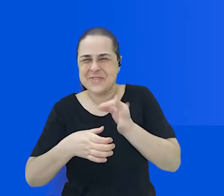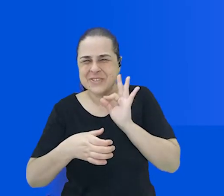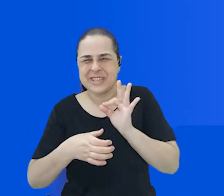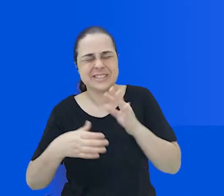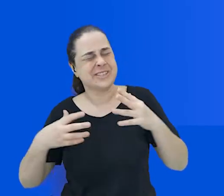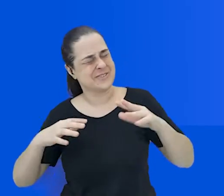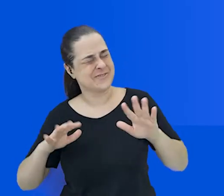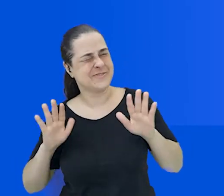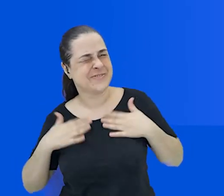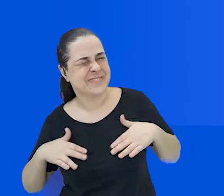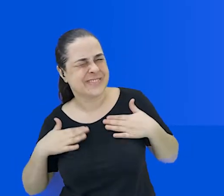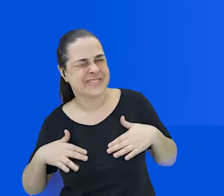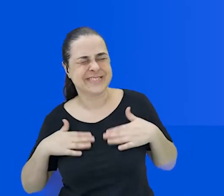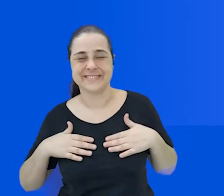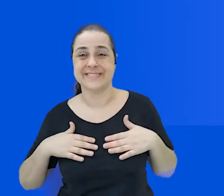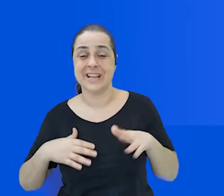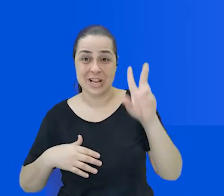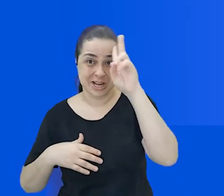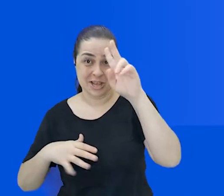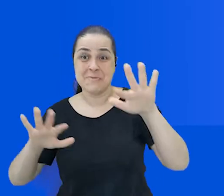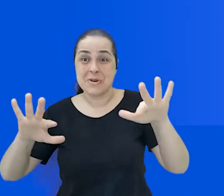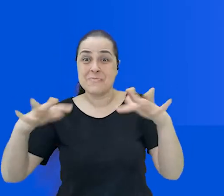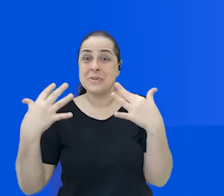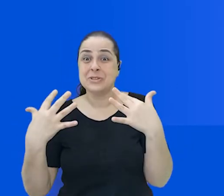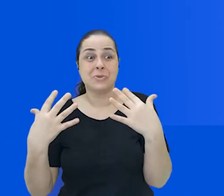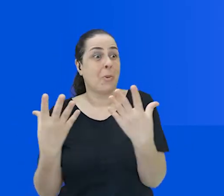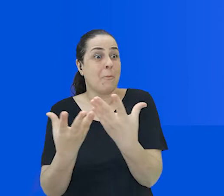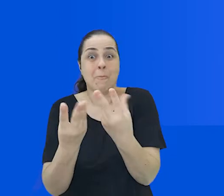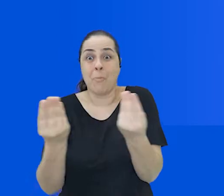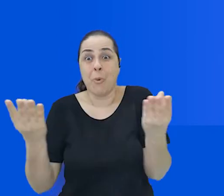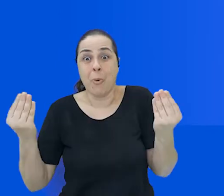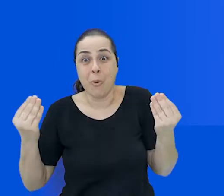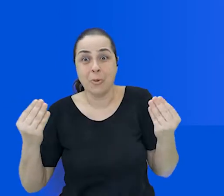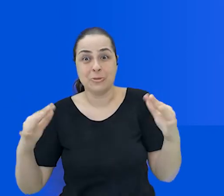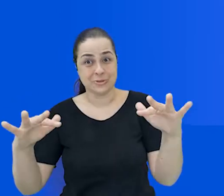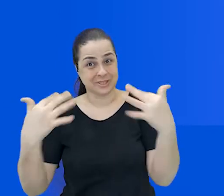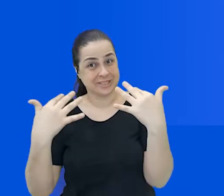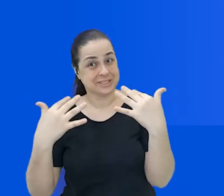É, lembrar que tem um monte de gente aqui com a gente.